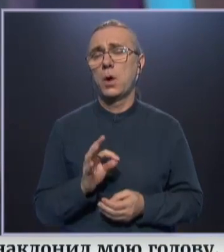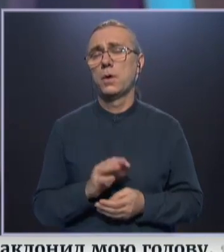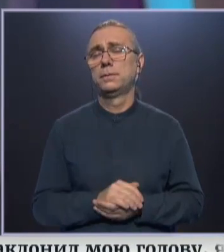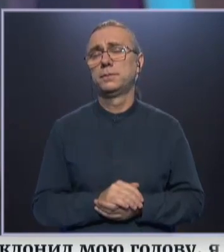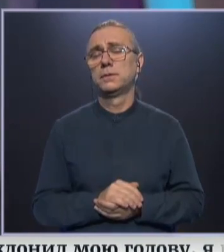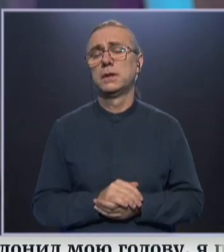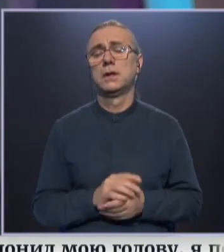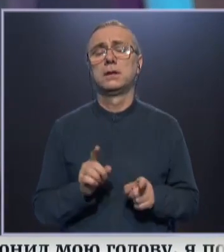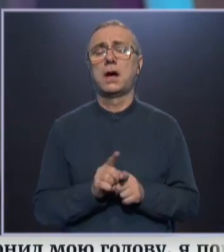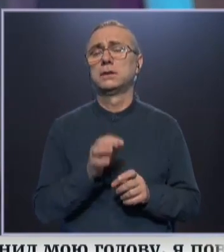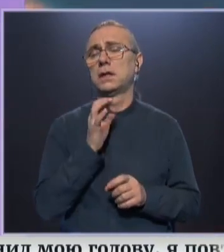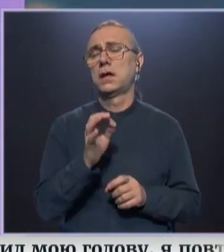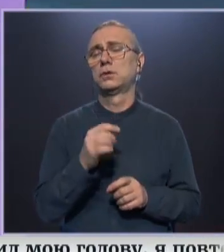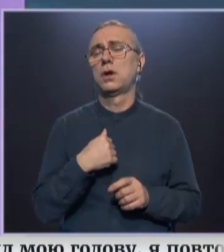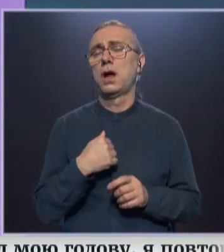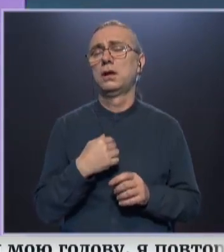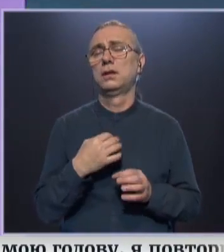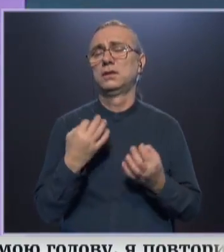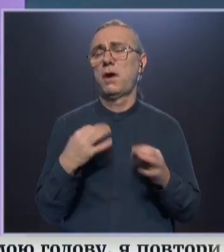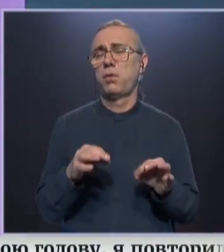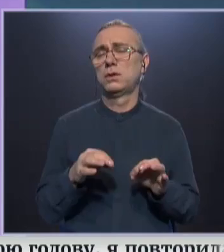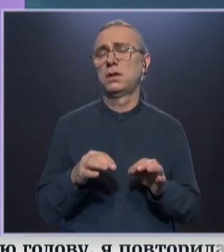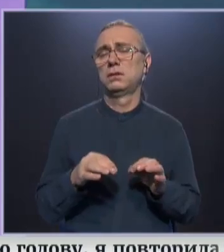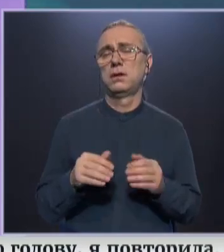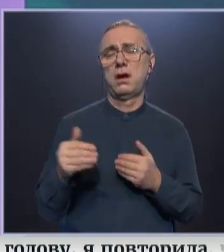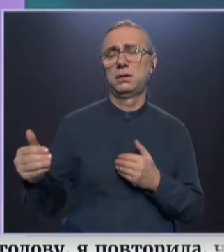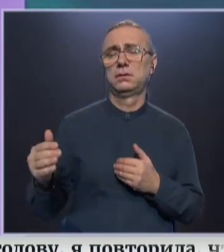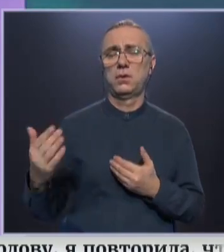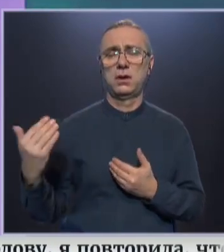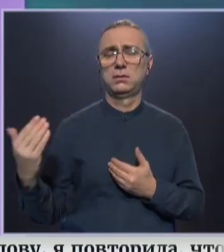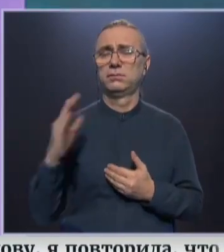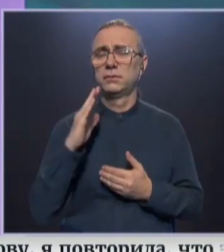я свободен от той в отношении которой взял когда-то супружеские